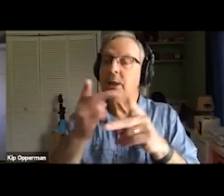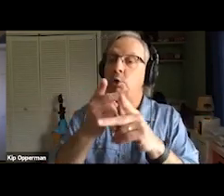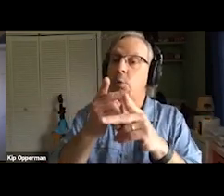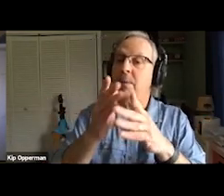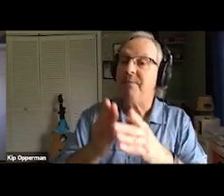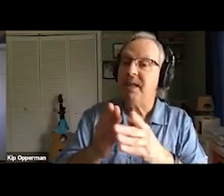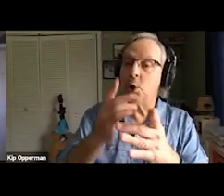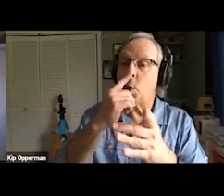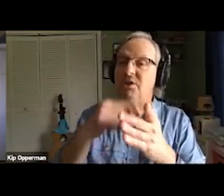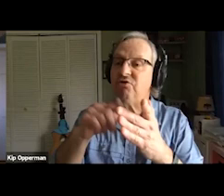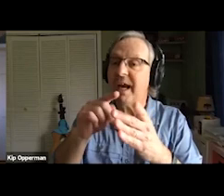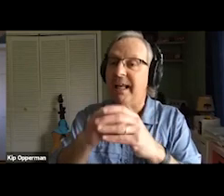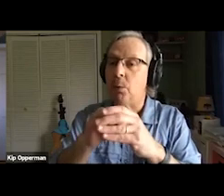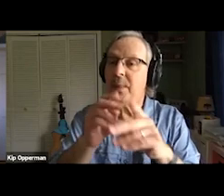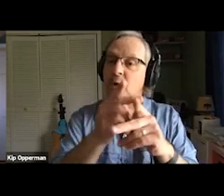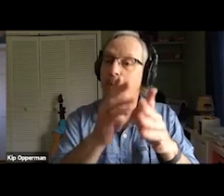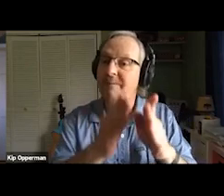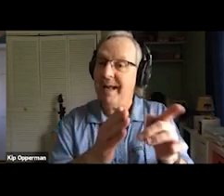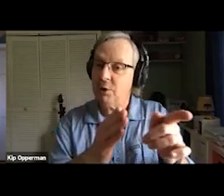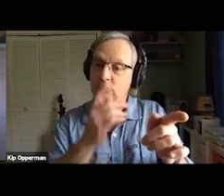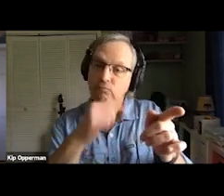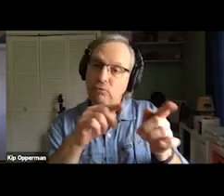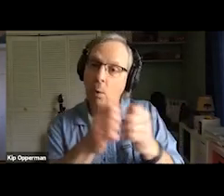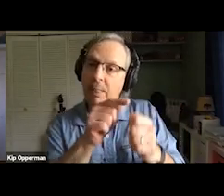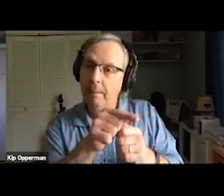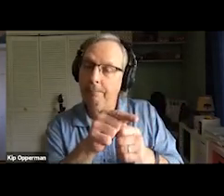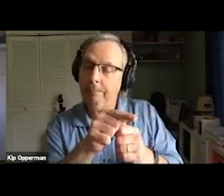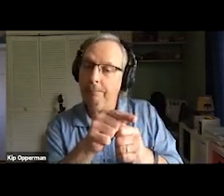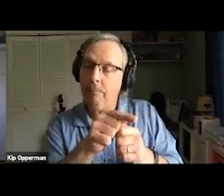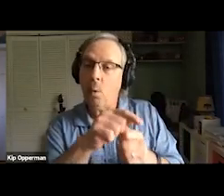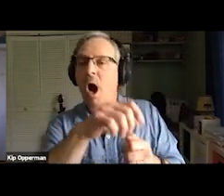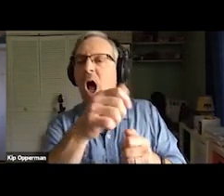o registro con un supervisor, un colega, un compañero.